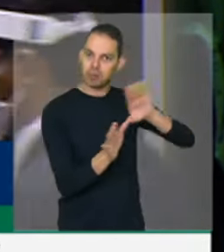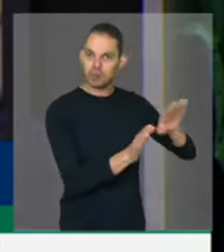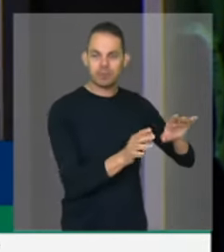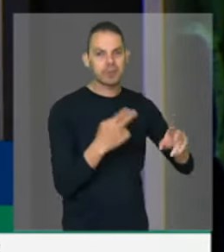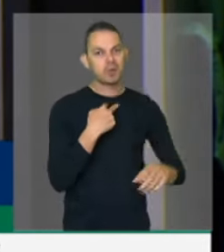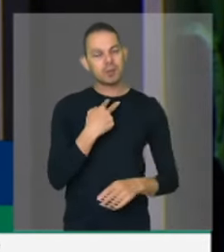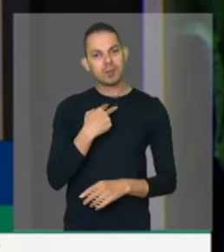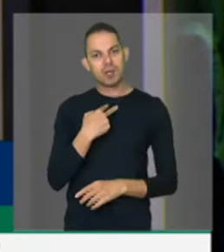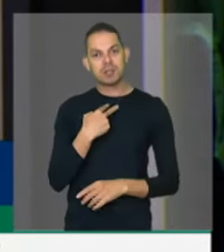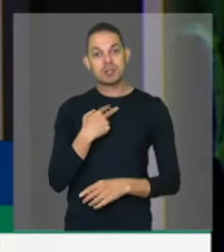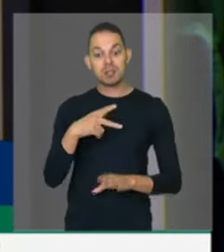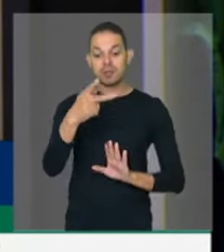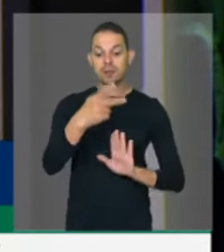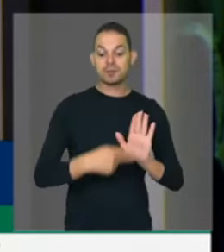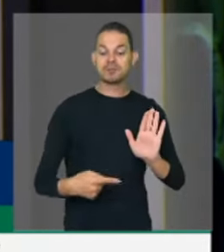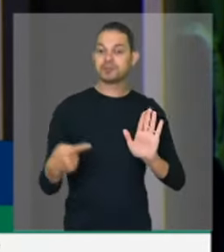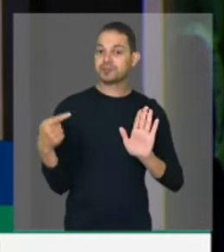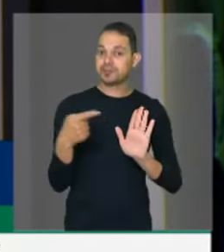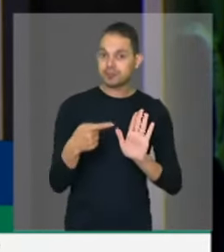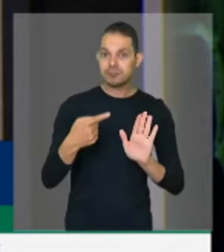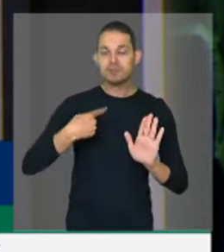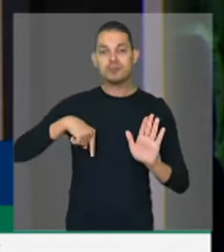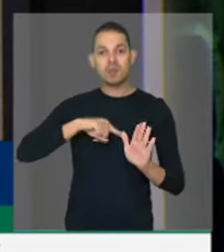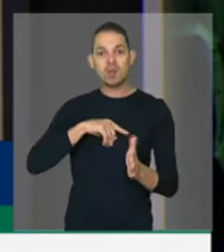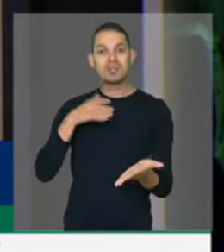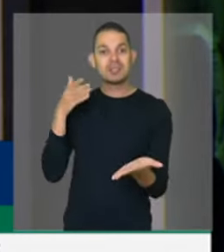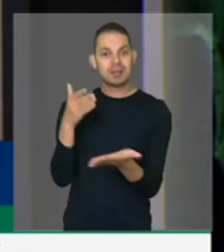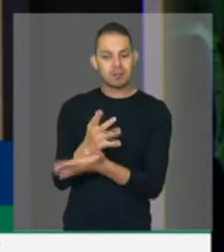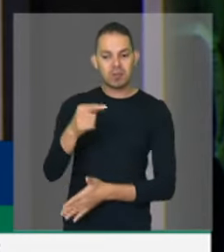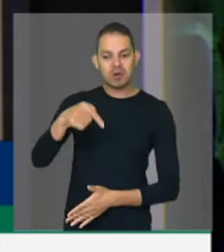VAMOS APROVAR NESSA CASA E EU TENHO CERTEZA. ONDE HOUVE A UNIÃO DA CÂMARA, ONDE HOUVE A UNIÃO DO GOVERNO, PORQUE